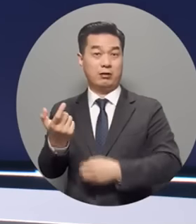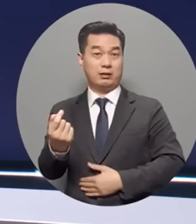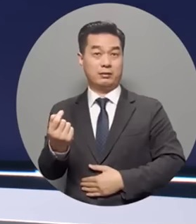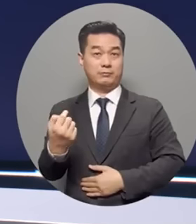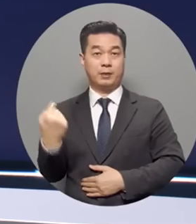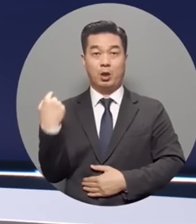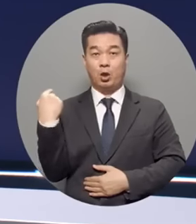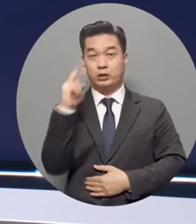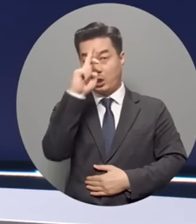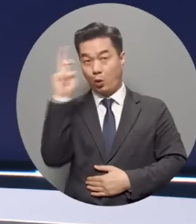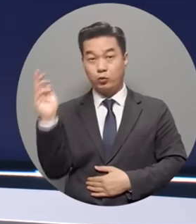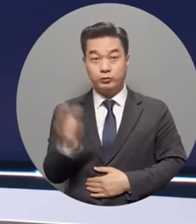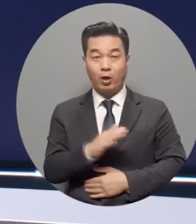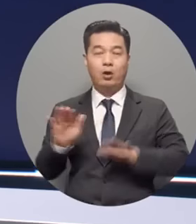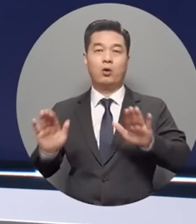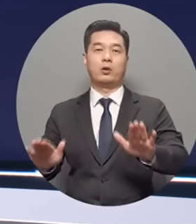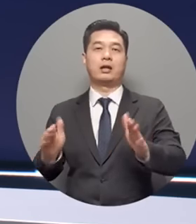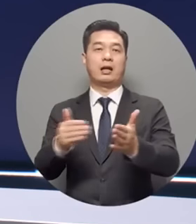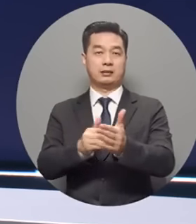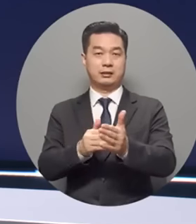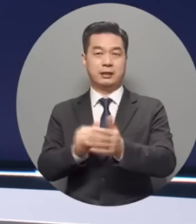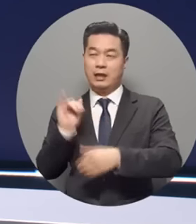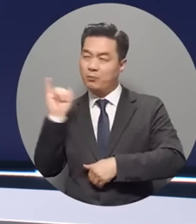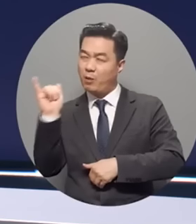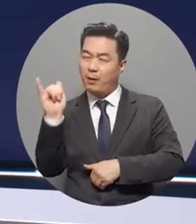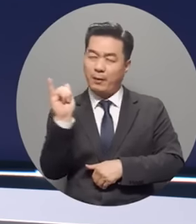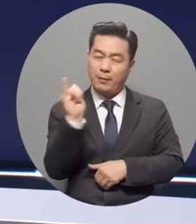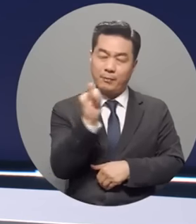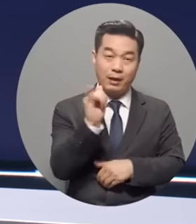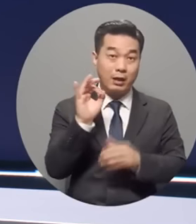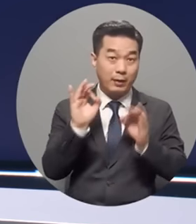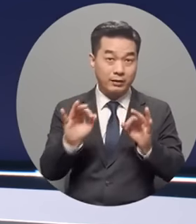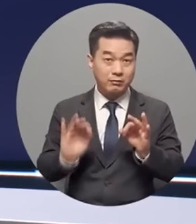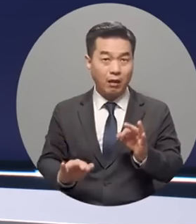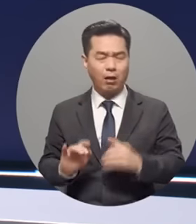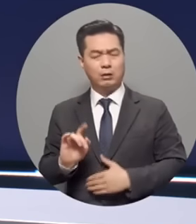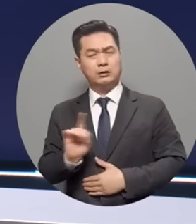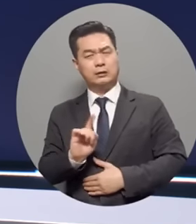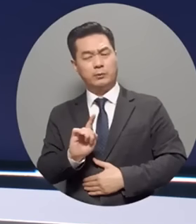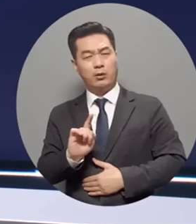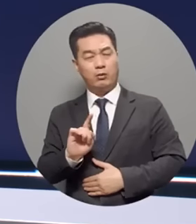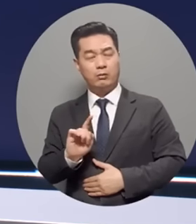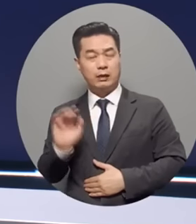분위기 어떻던가요? (기자) 어제 오후부터 오늘까지 제가 전화를 돌려봤는데요.